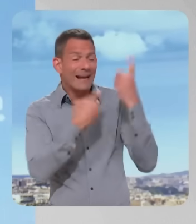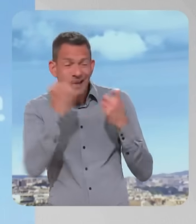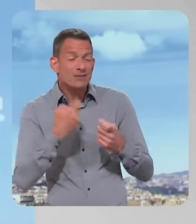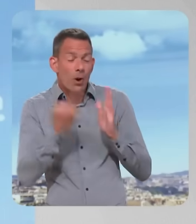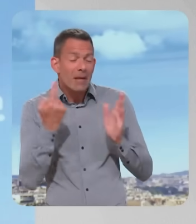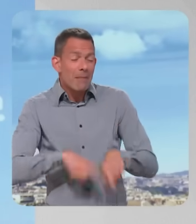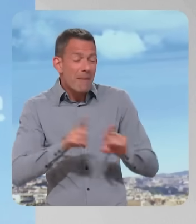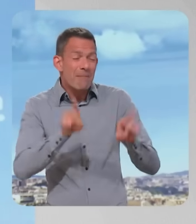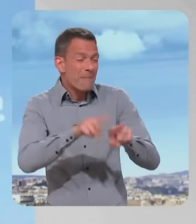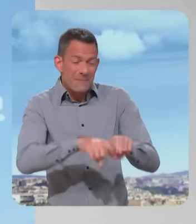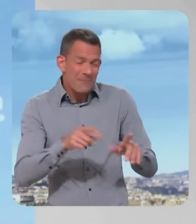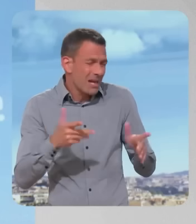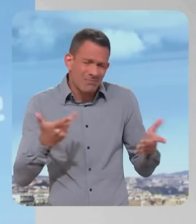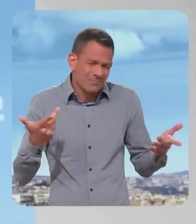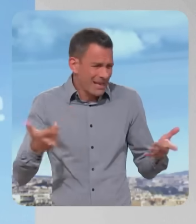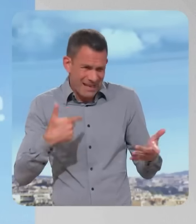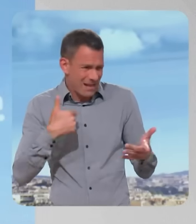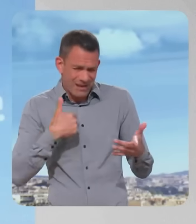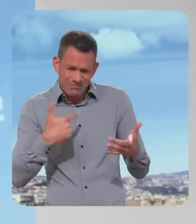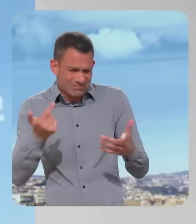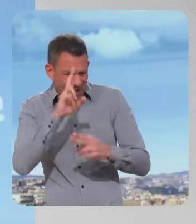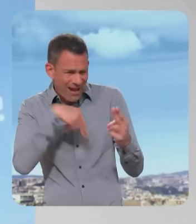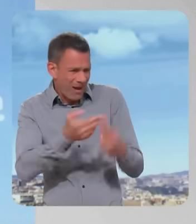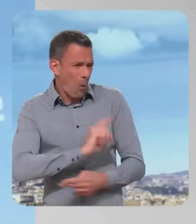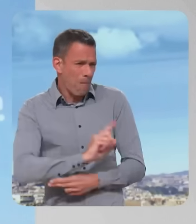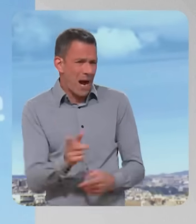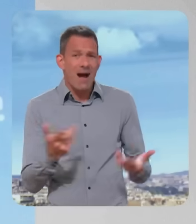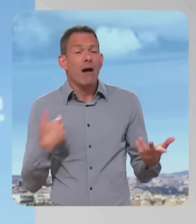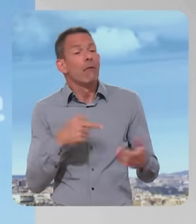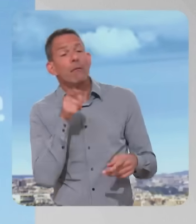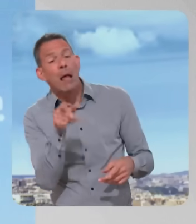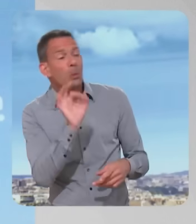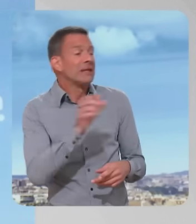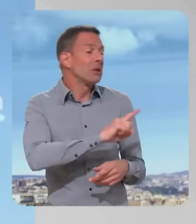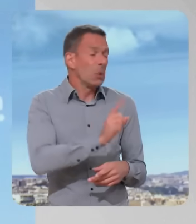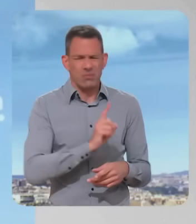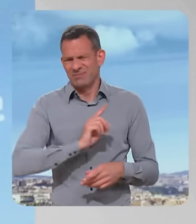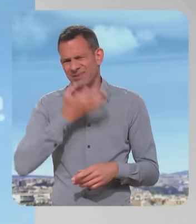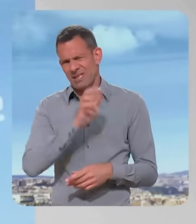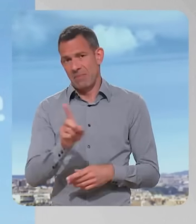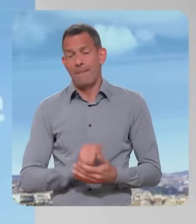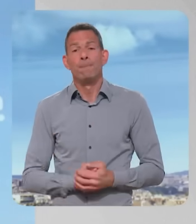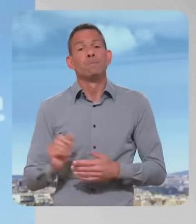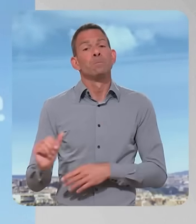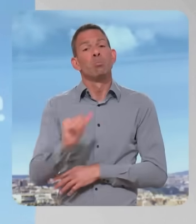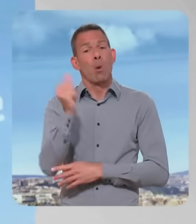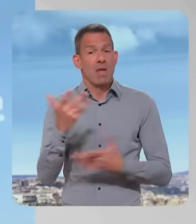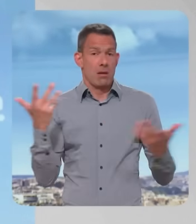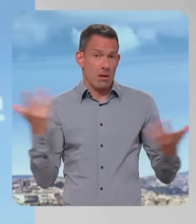sans le fait qu'ensuite, il ait proposé de constituer la Nupes, en 2022, il n'y aurait pas eu de Nouveau Front populaire à ces élections législatives